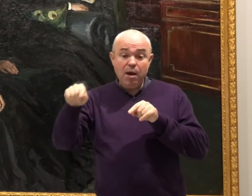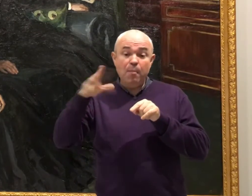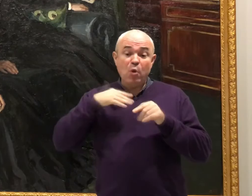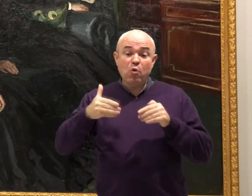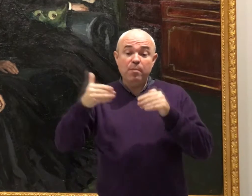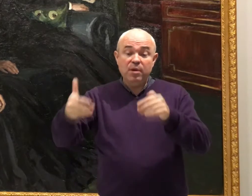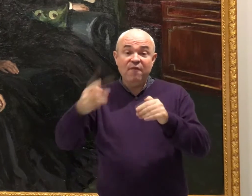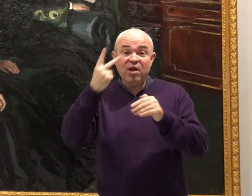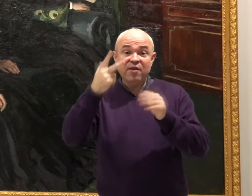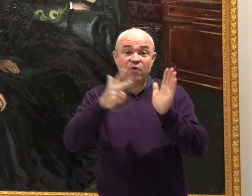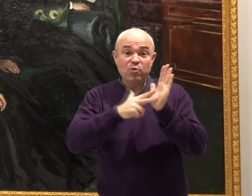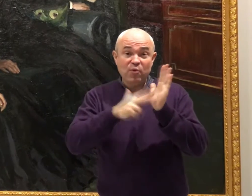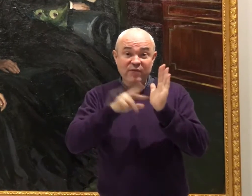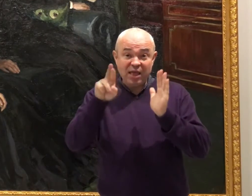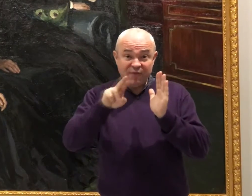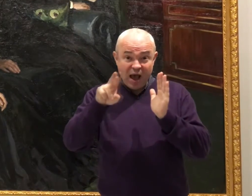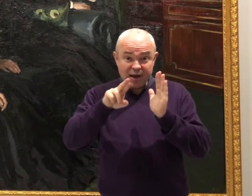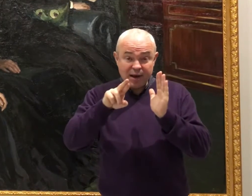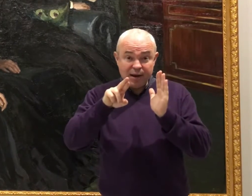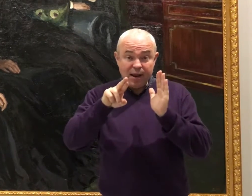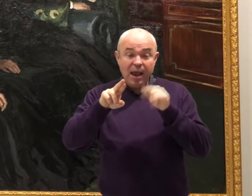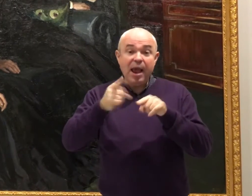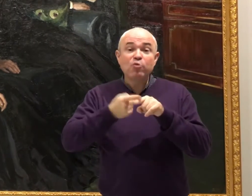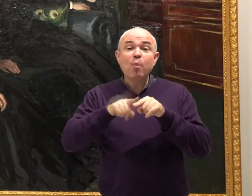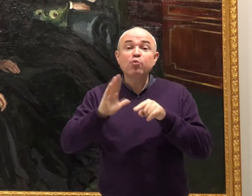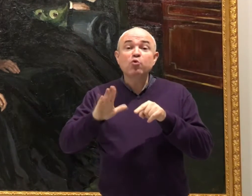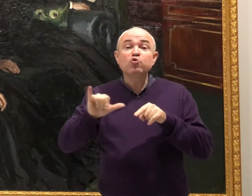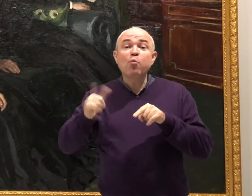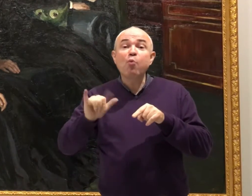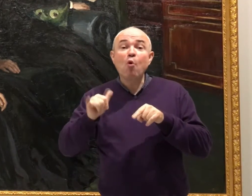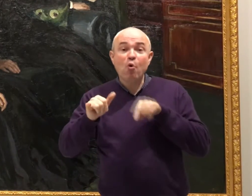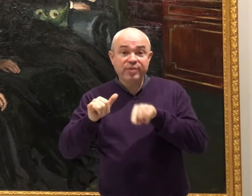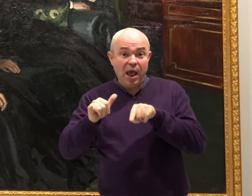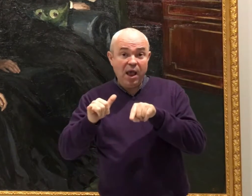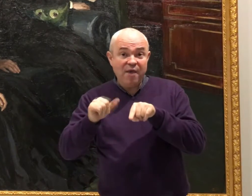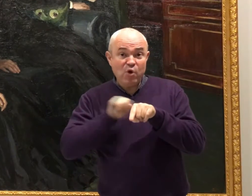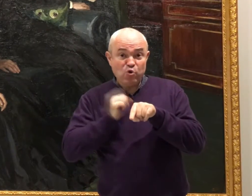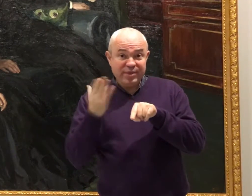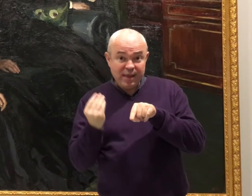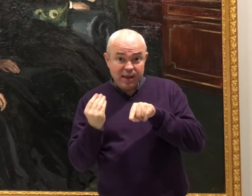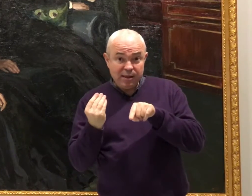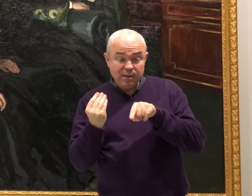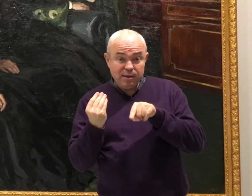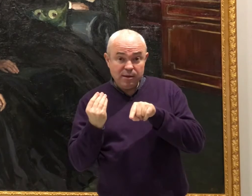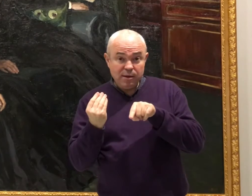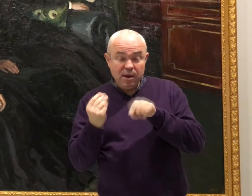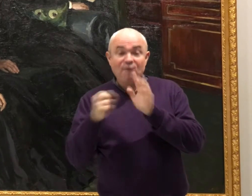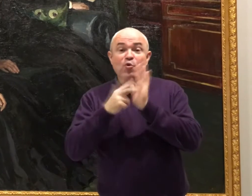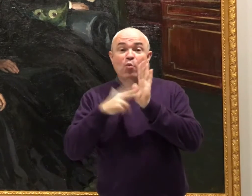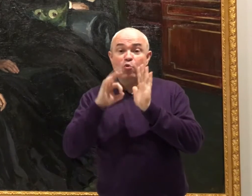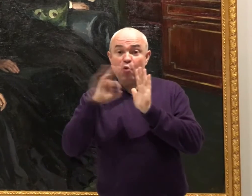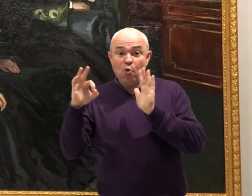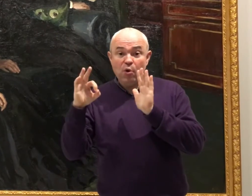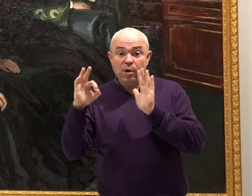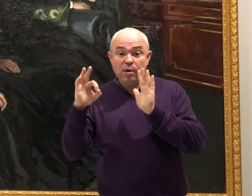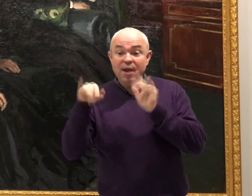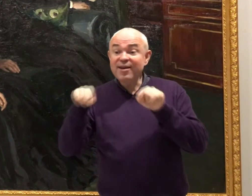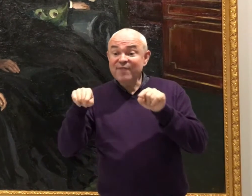Потом – 28 января. Это суббота, выходной день. Время – 18:00.